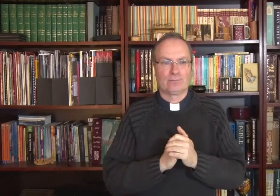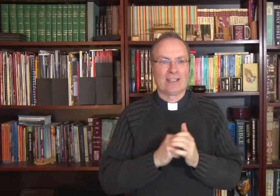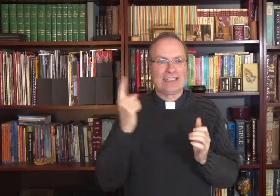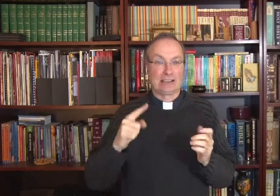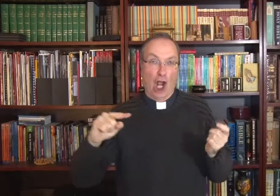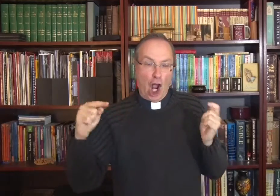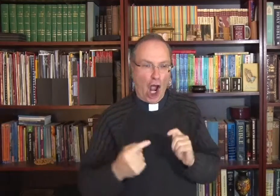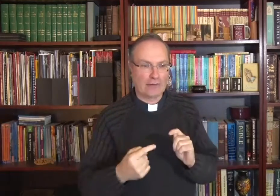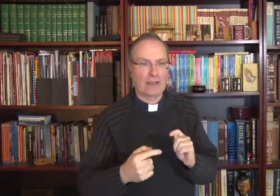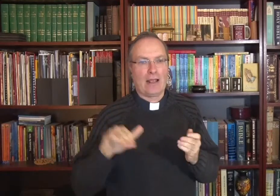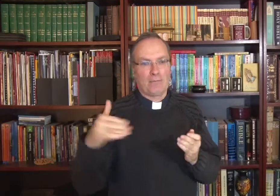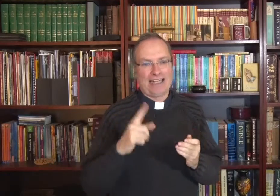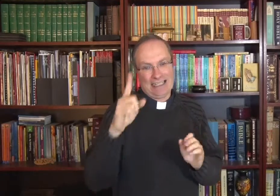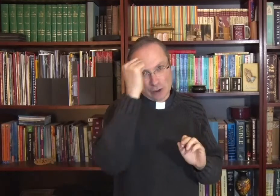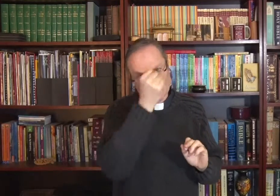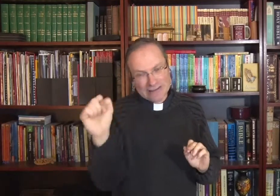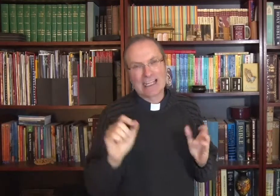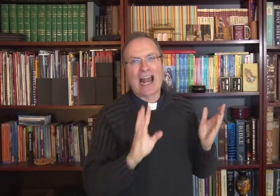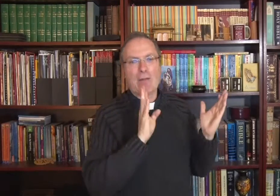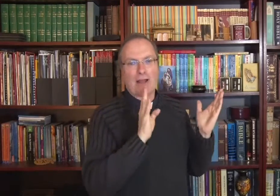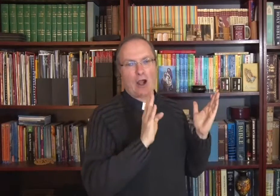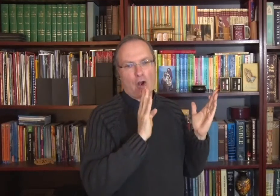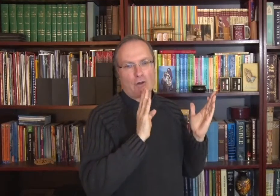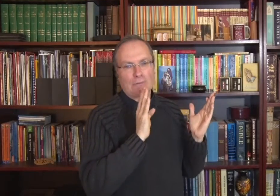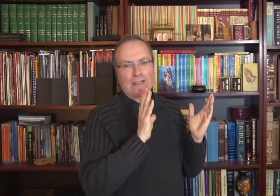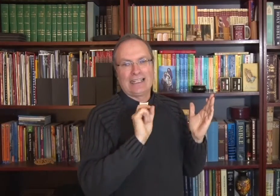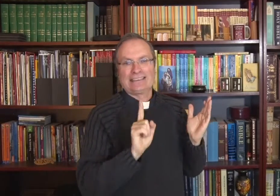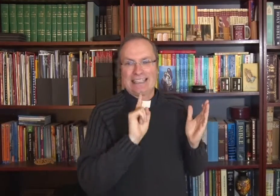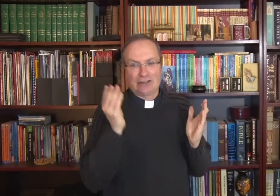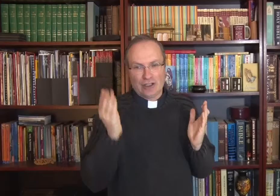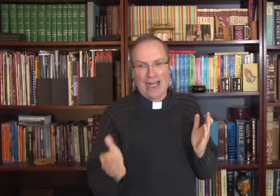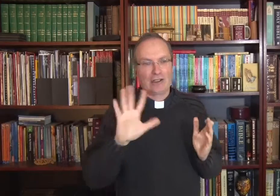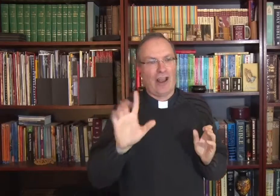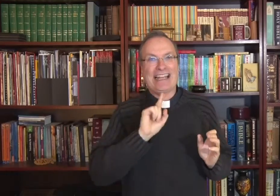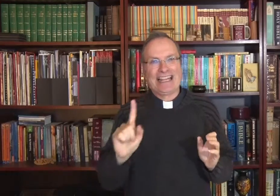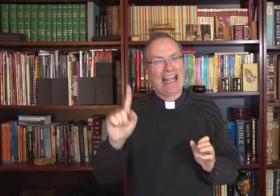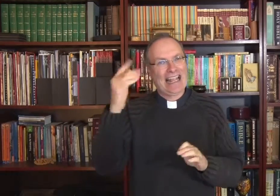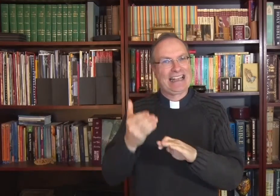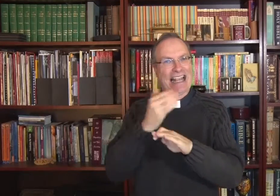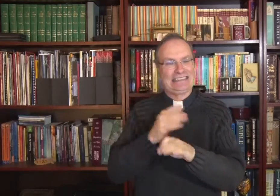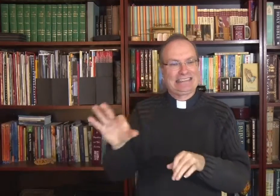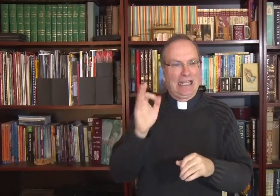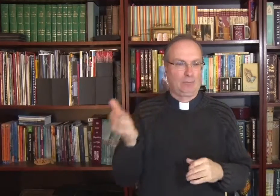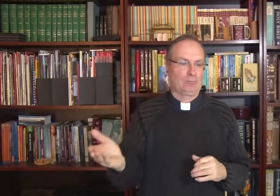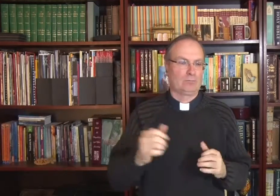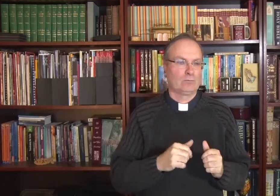Ils s’y heurtent parce qu’ils désobéissent à la parole, et c’est à cela qu’ils ont été destinés.